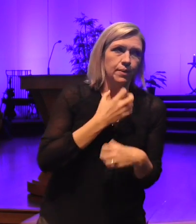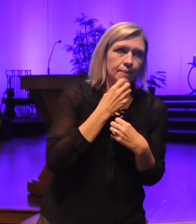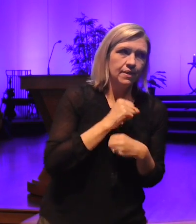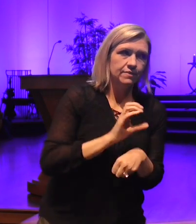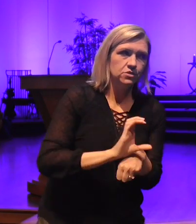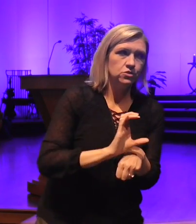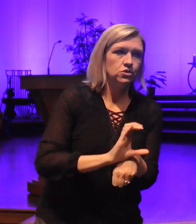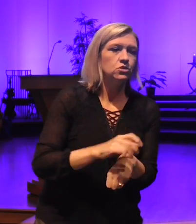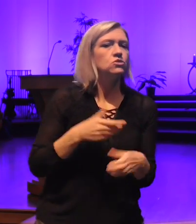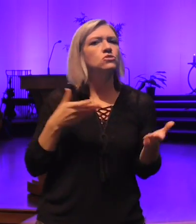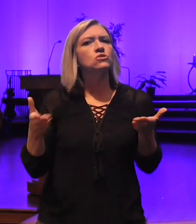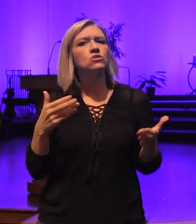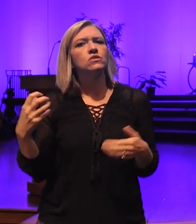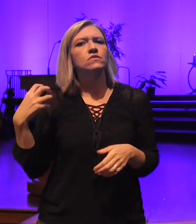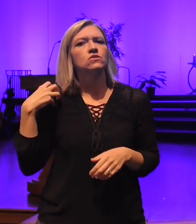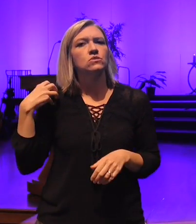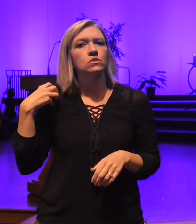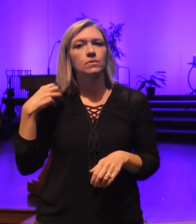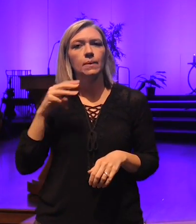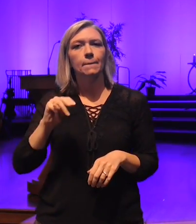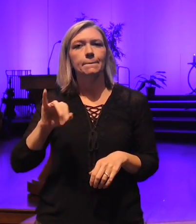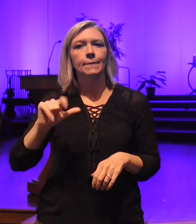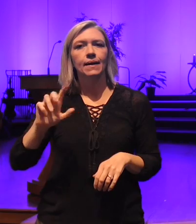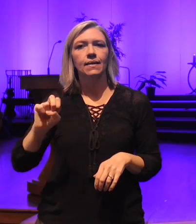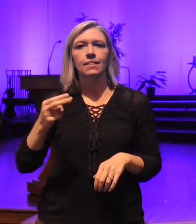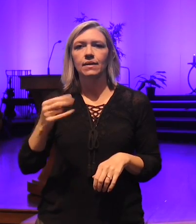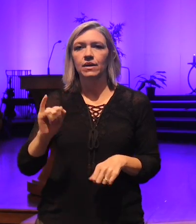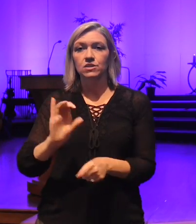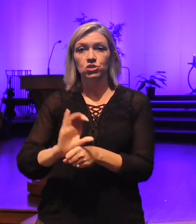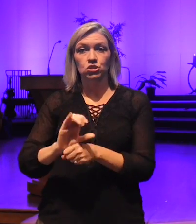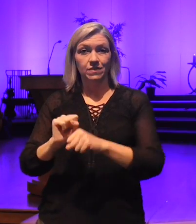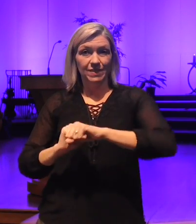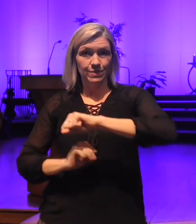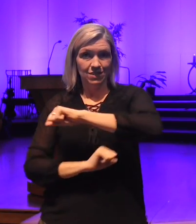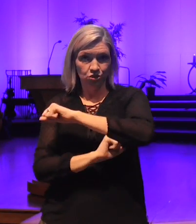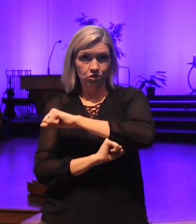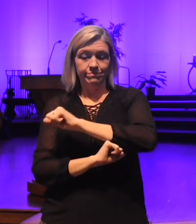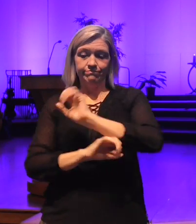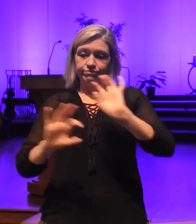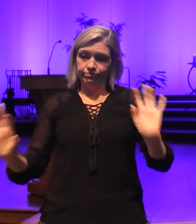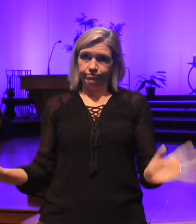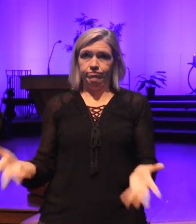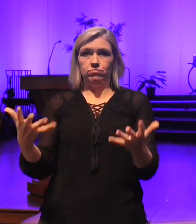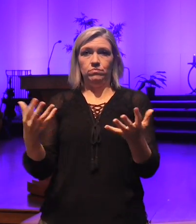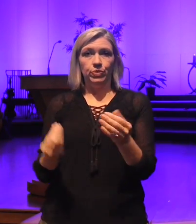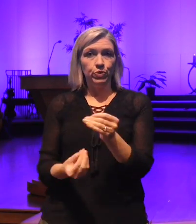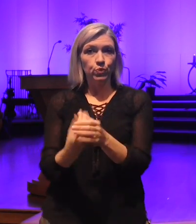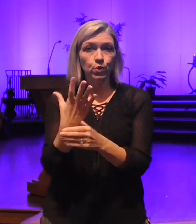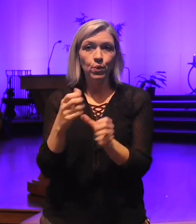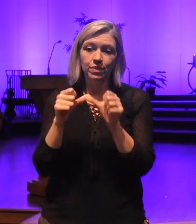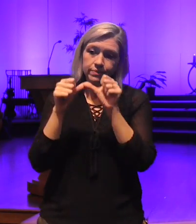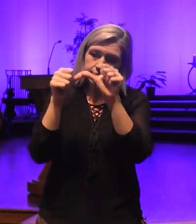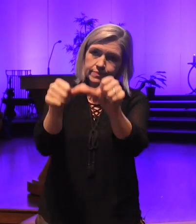servir como presidente de la fundación de m High Church y arraigar en el crecimiento de nuestra dotación a largo plazo